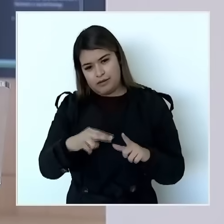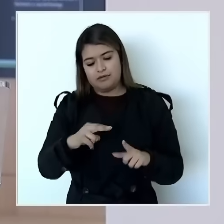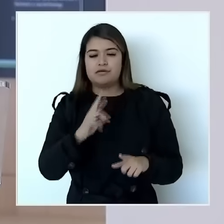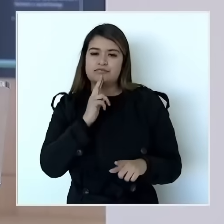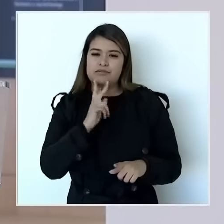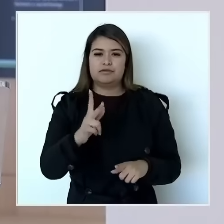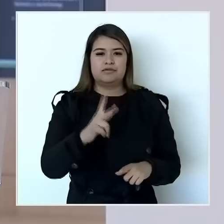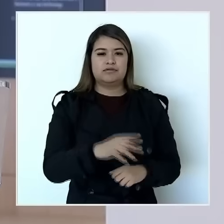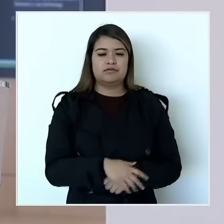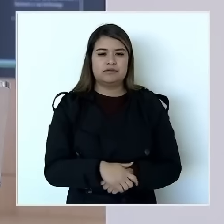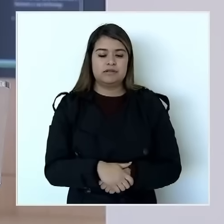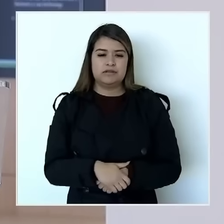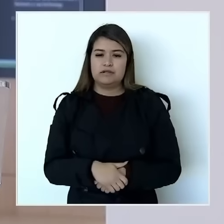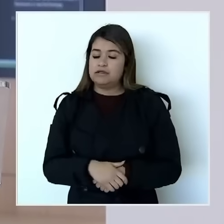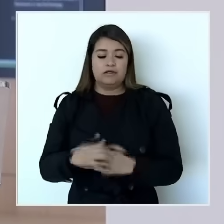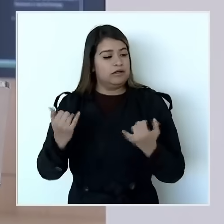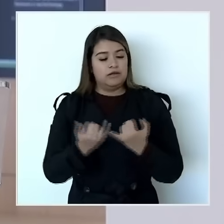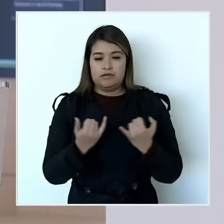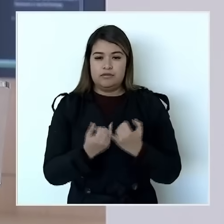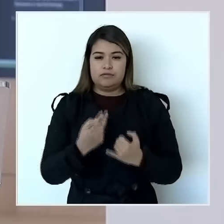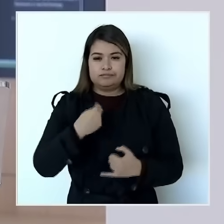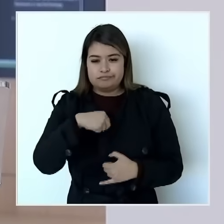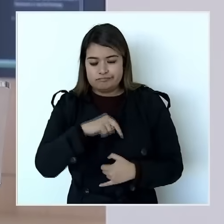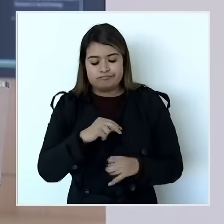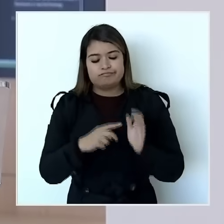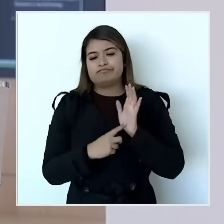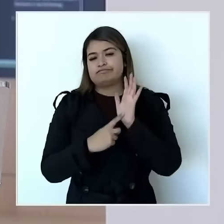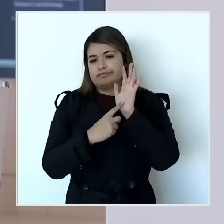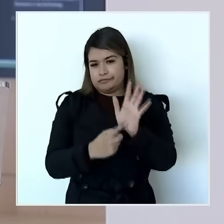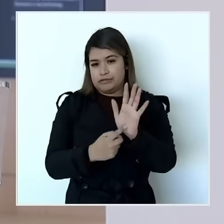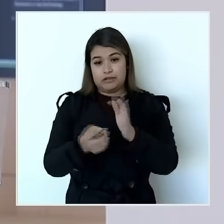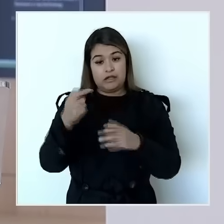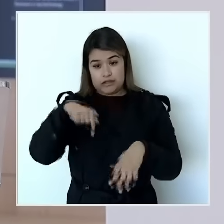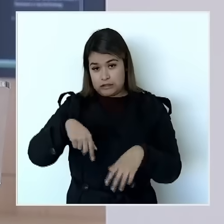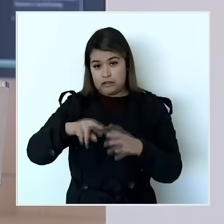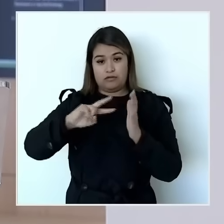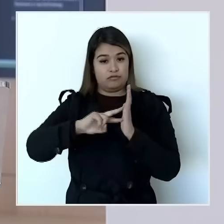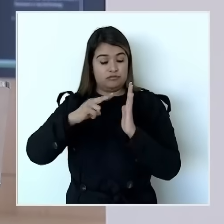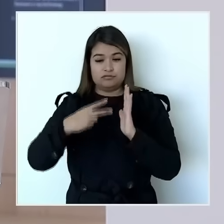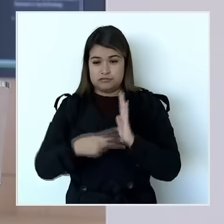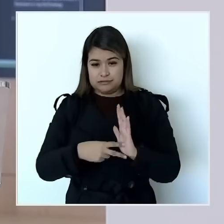motivo de satisfacción comprobar una vez más que los ingenieros del ejército y trabajadores